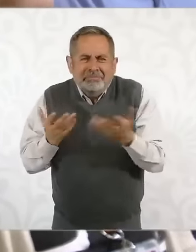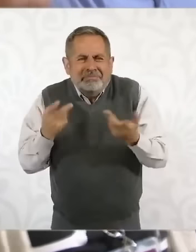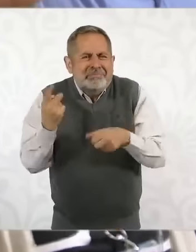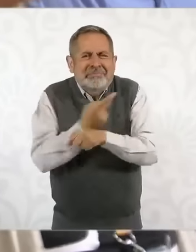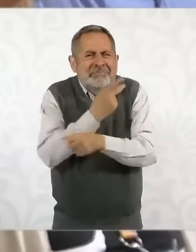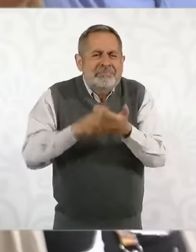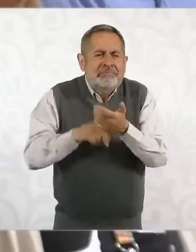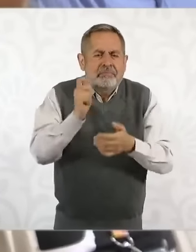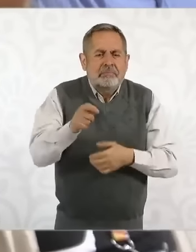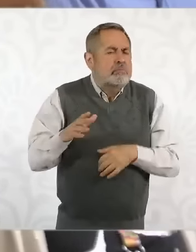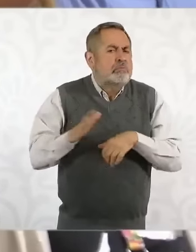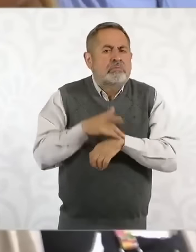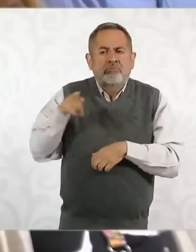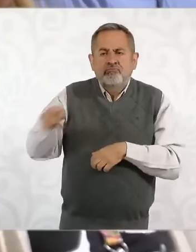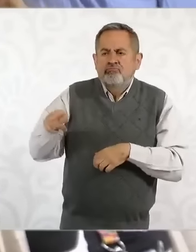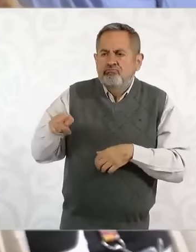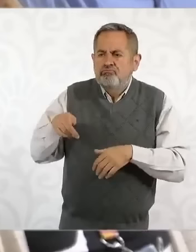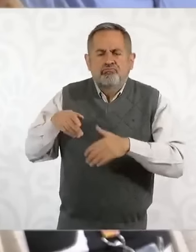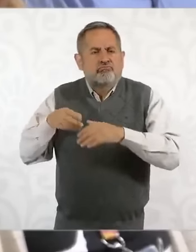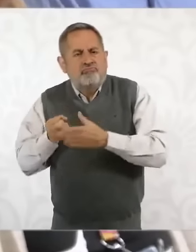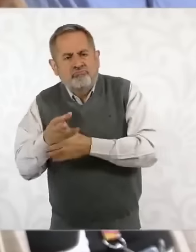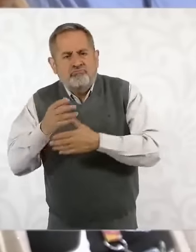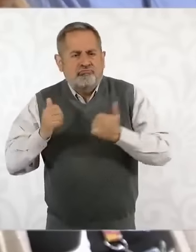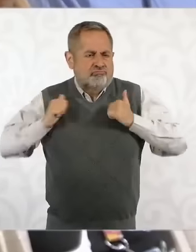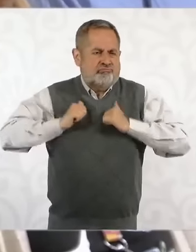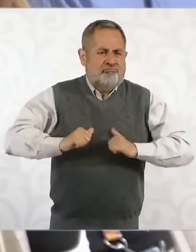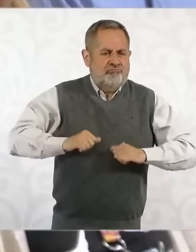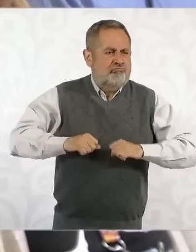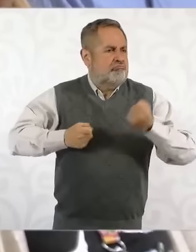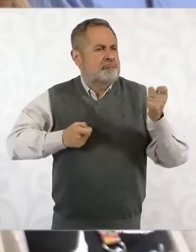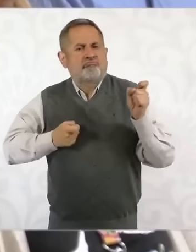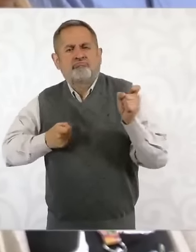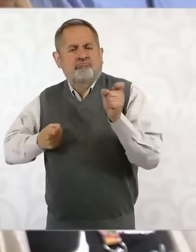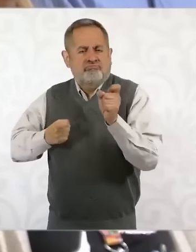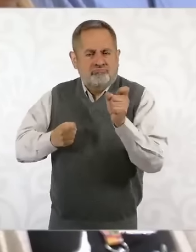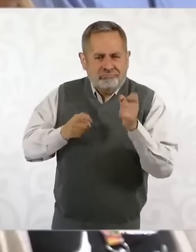salía mucho a la calle con su chaleco antibalas, decía que él iba a acabar con el crimen organizado